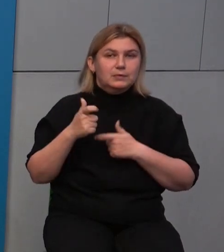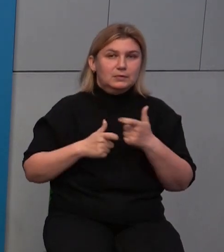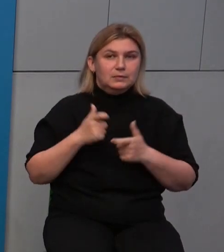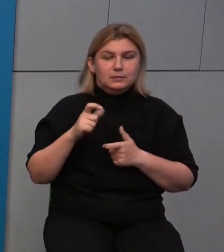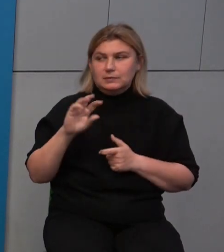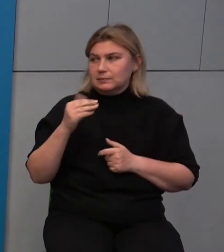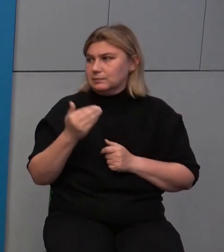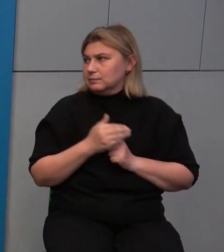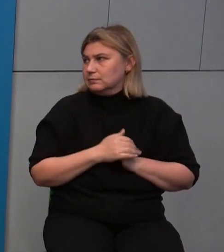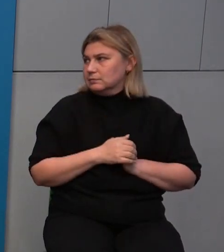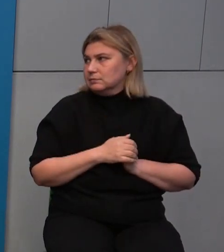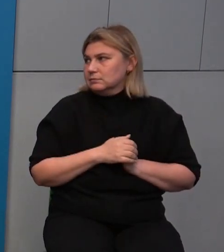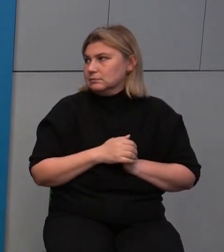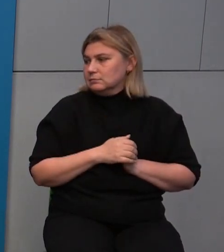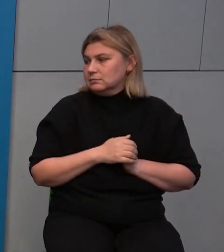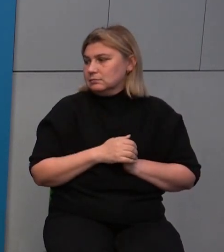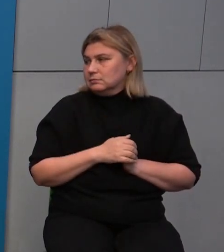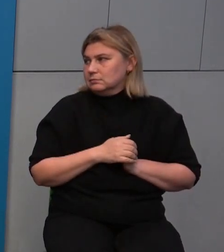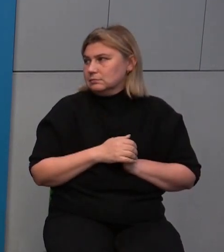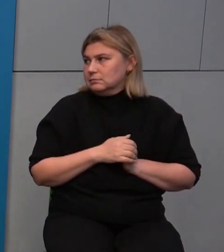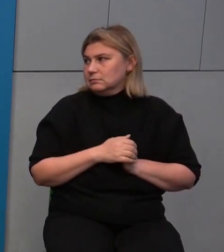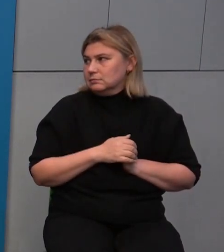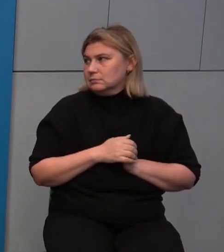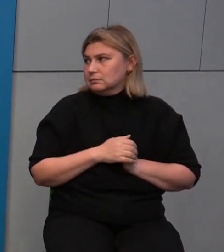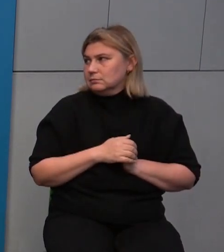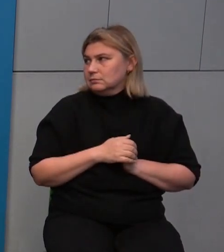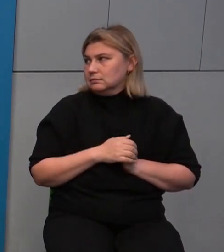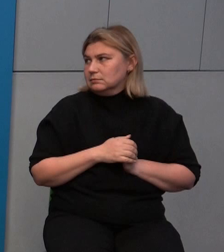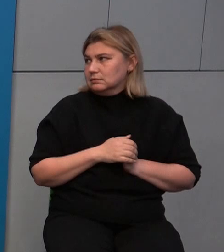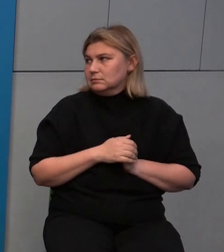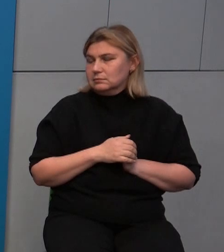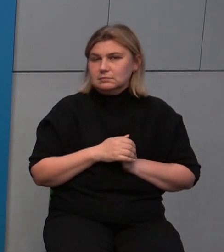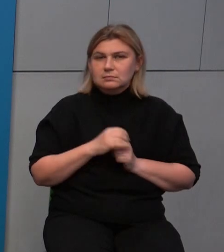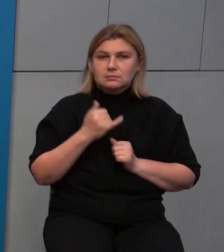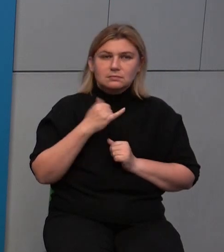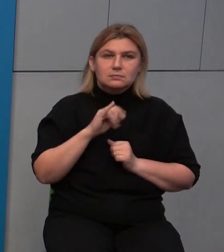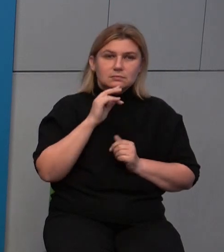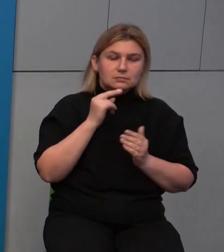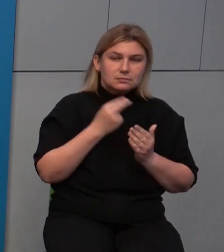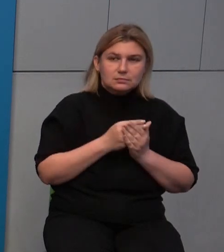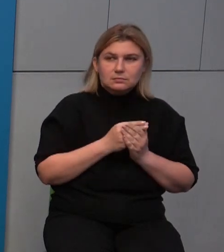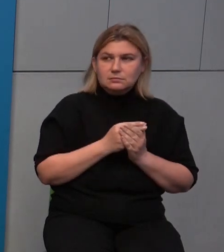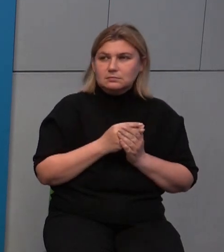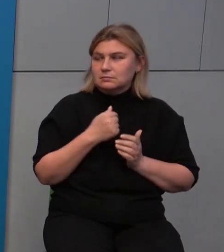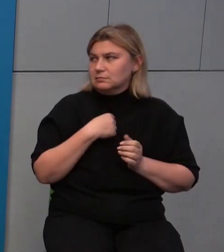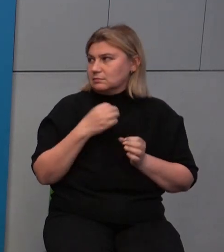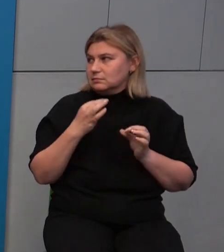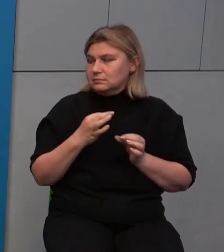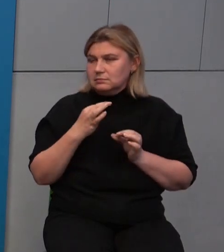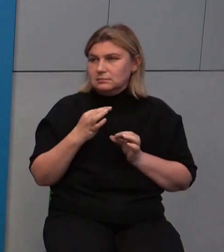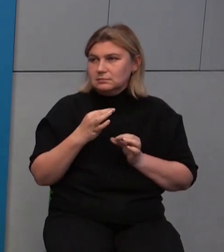Natomiast jeżeli być może panią bardziej by satysfakcjonowała inna odpowiedź, to mnie na przykład teraz fascynuje